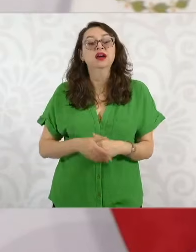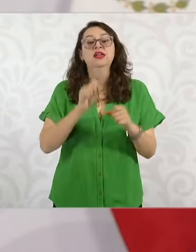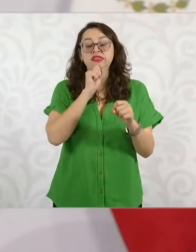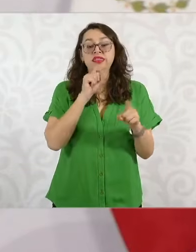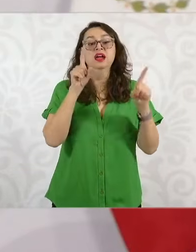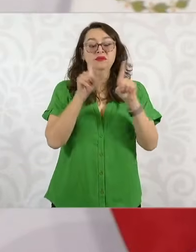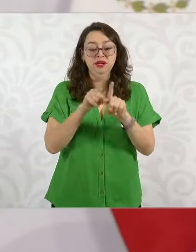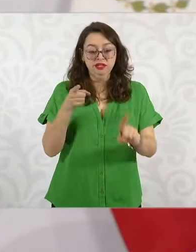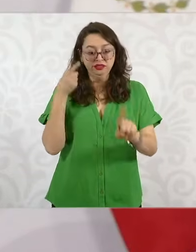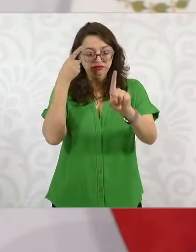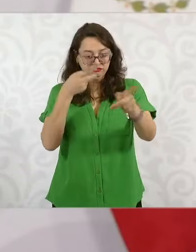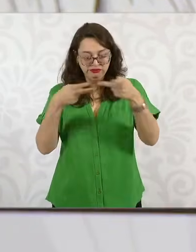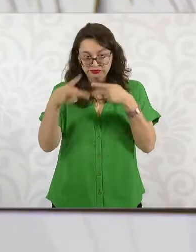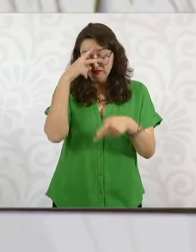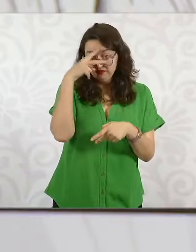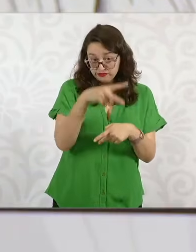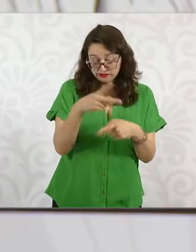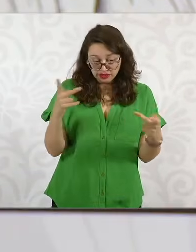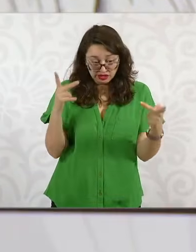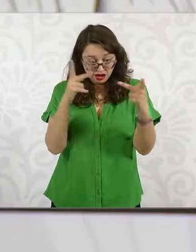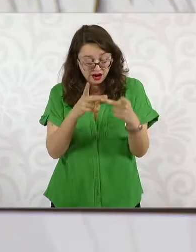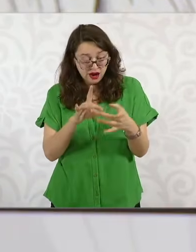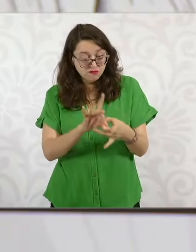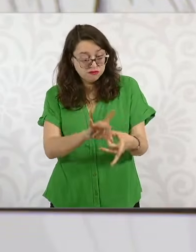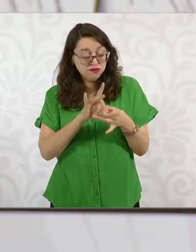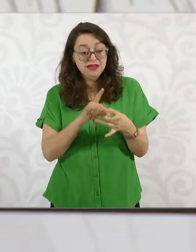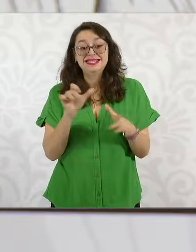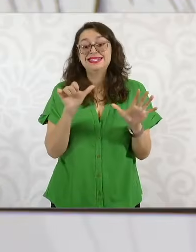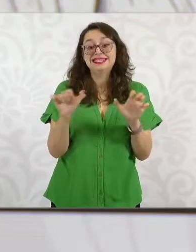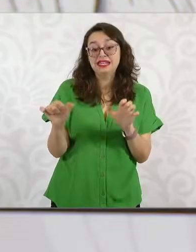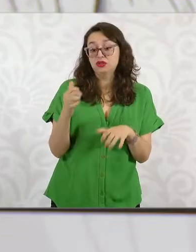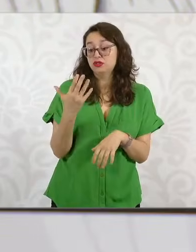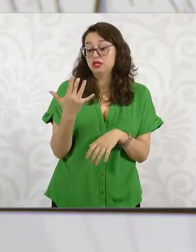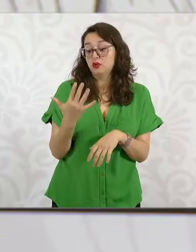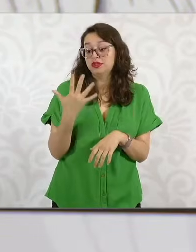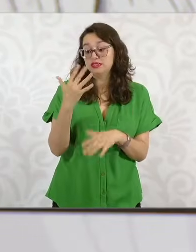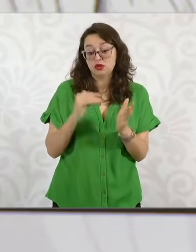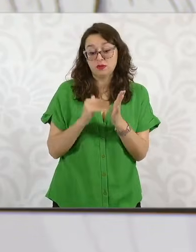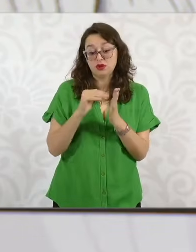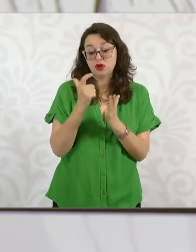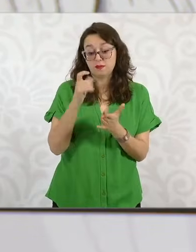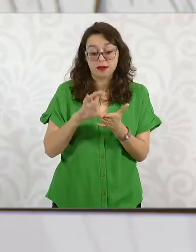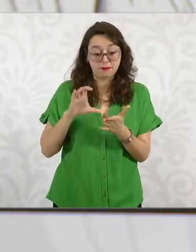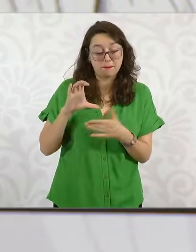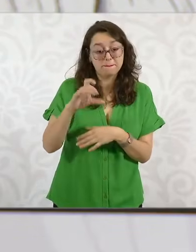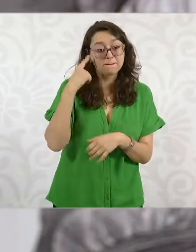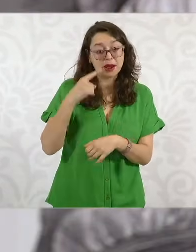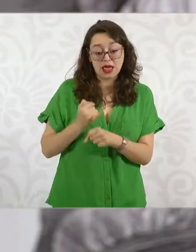del plan México invertimos en el país más de 655 millones de pesos en estudios clínicos cada año.